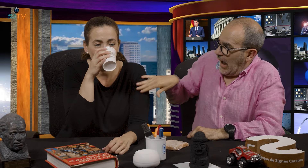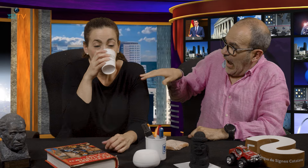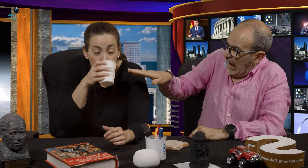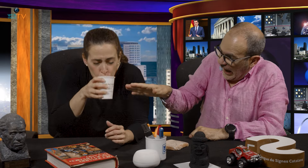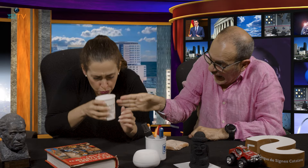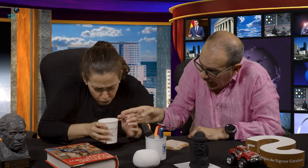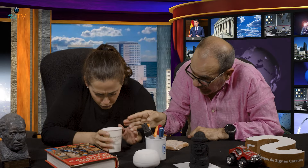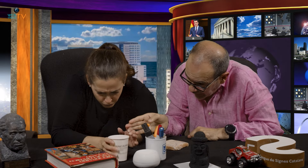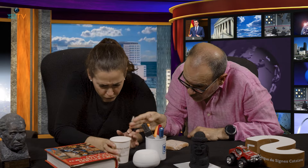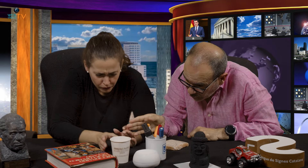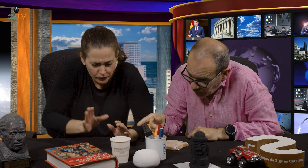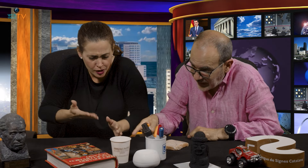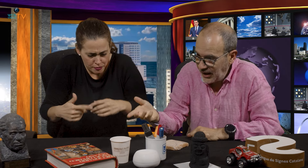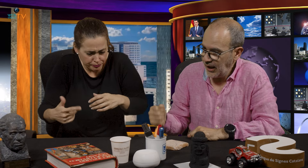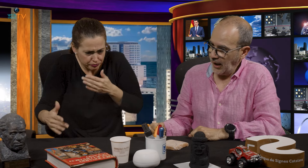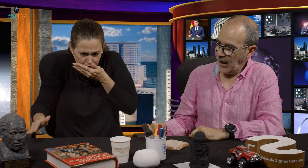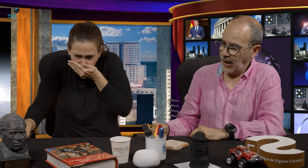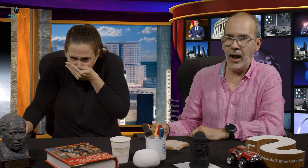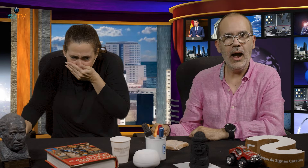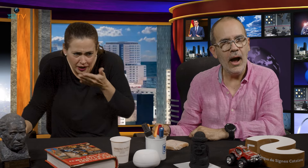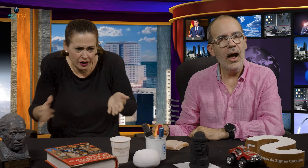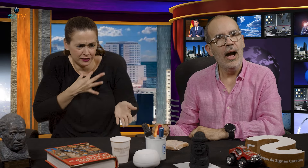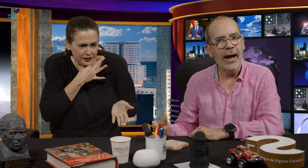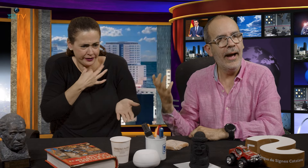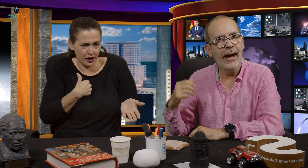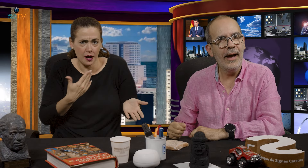¡Eh!!!!! ¿Porque?, Tengo sed